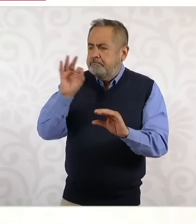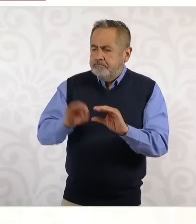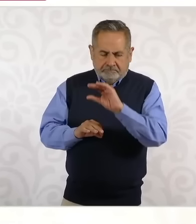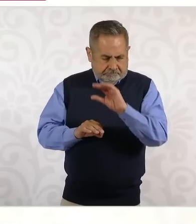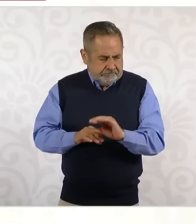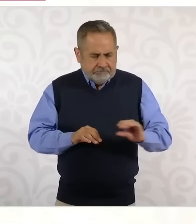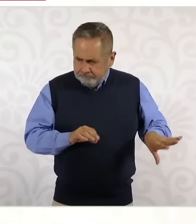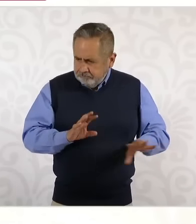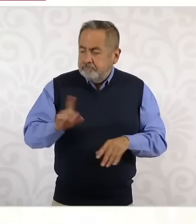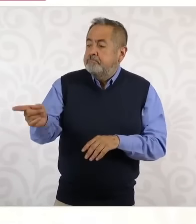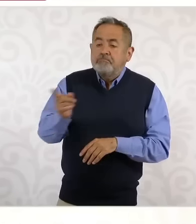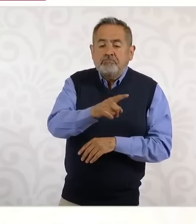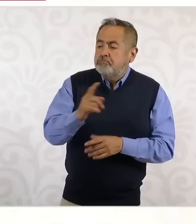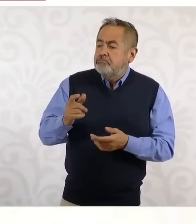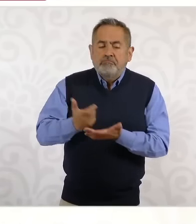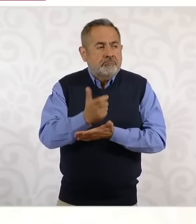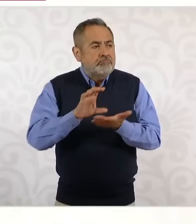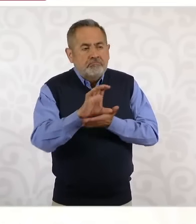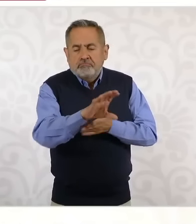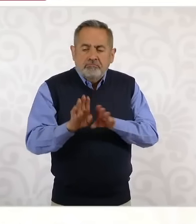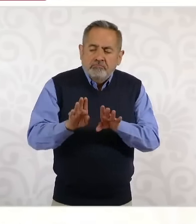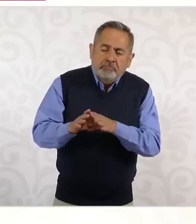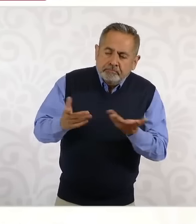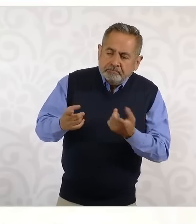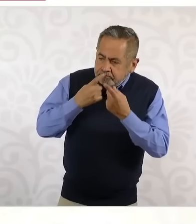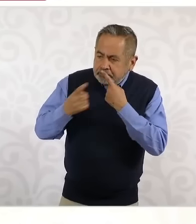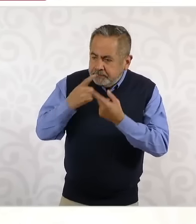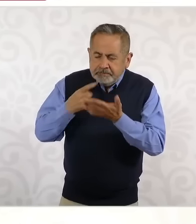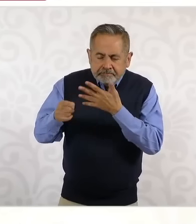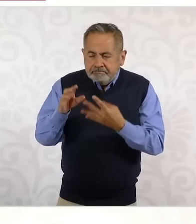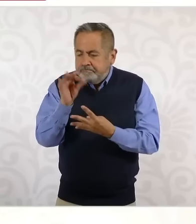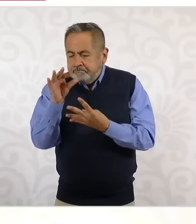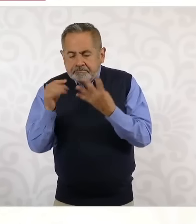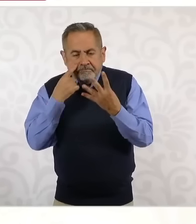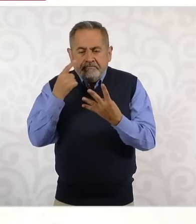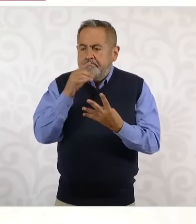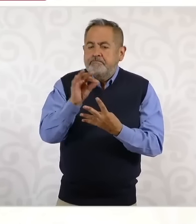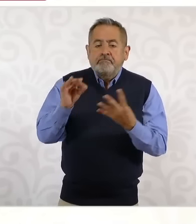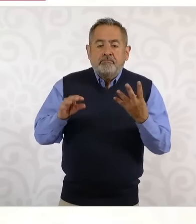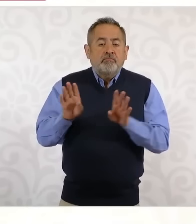esquema de pagos. El acreditado también tiene eh la facilidad de poder hacer la liquidación